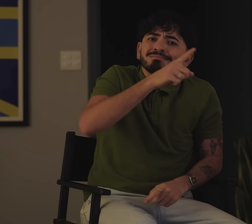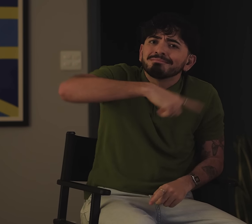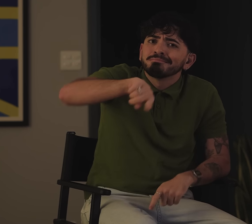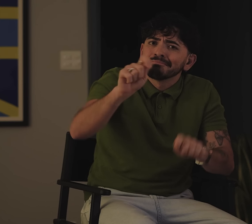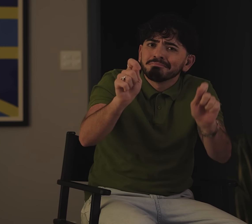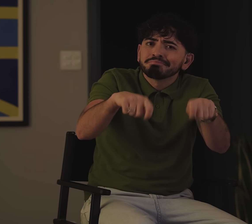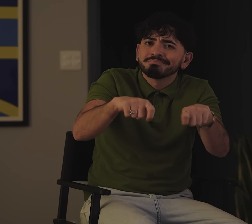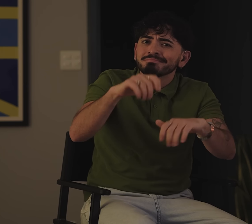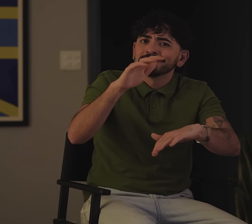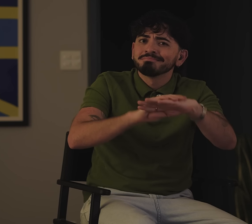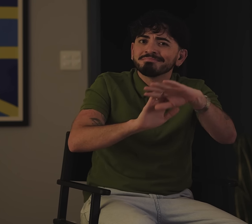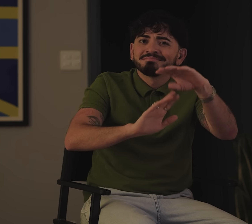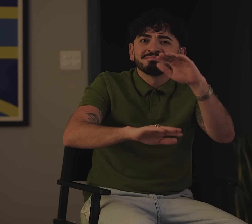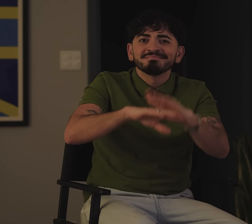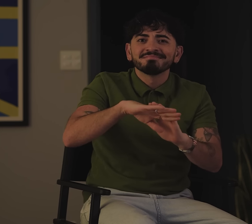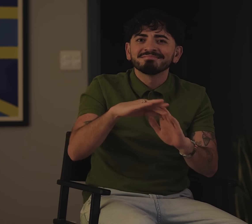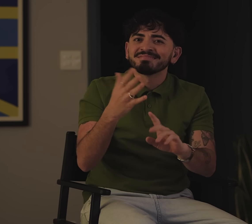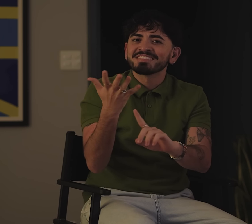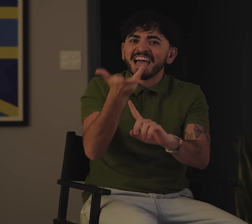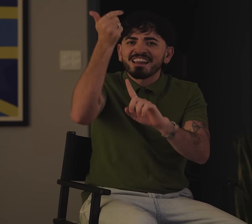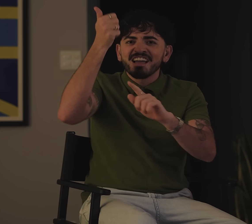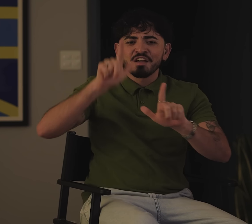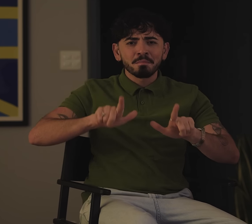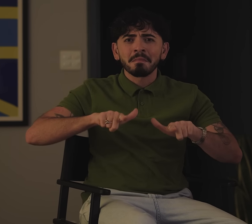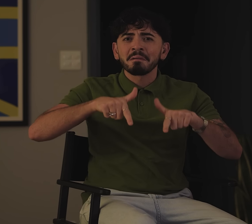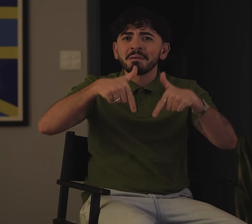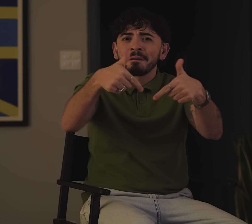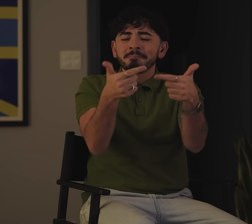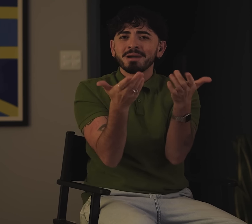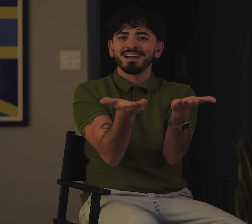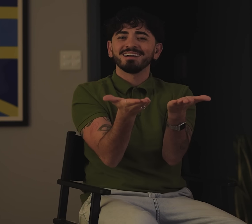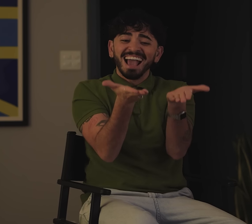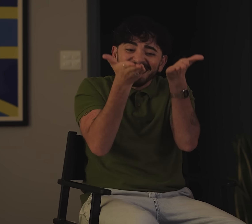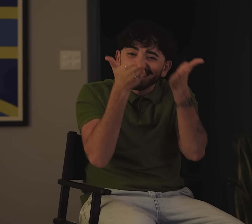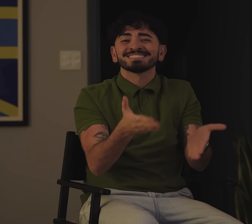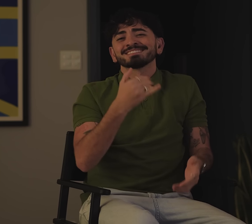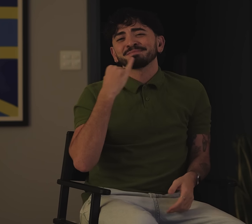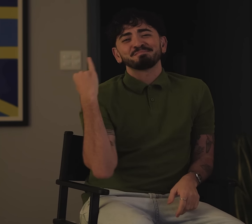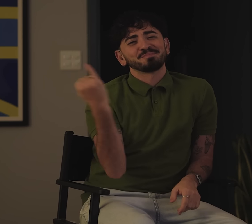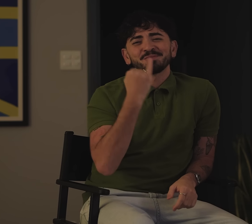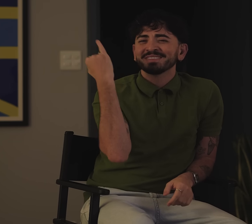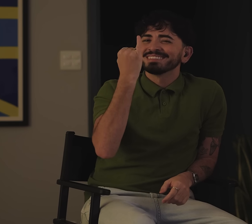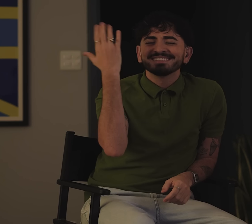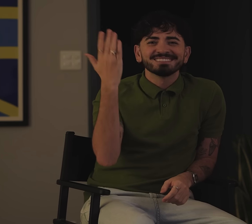conduzindo equipes e mostrando seus talentos para milhares de pessoas. E isso importa muito.